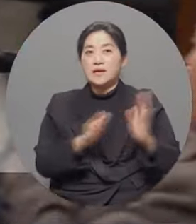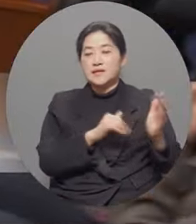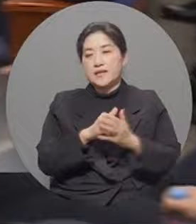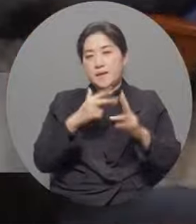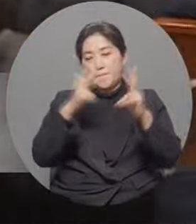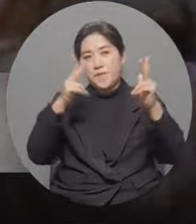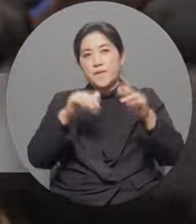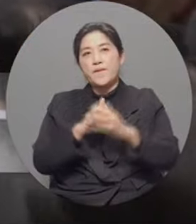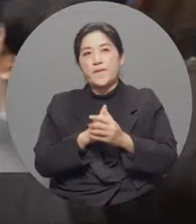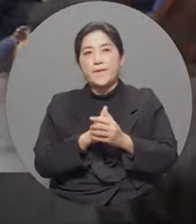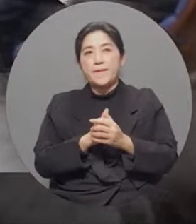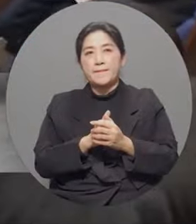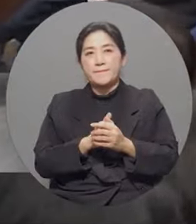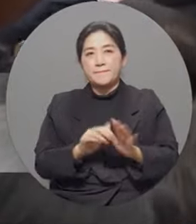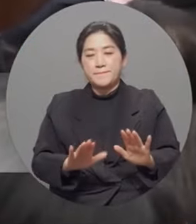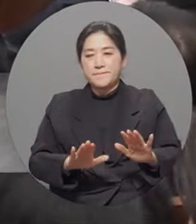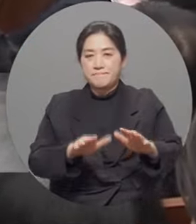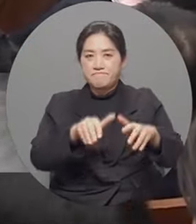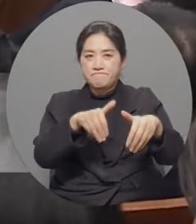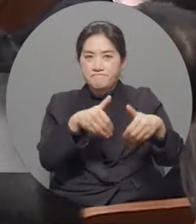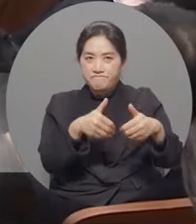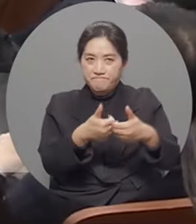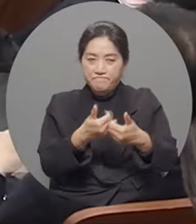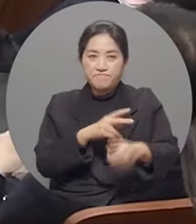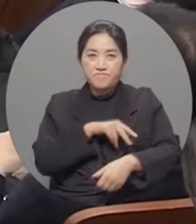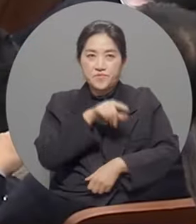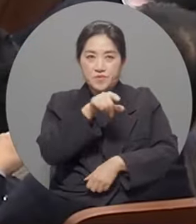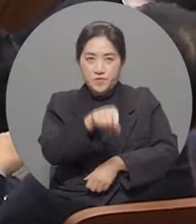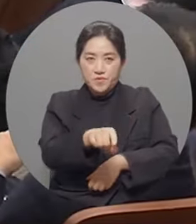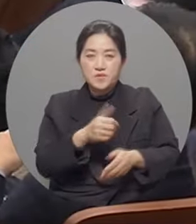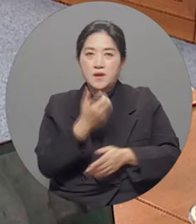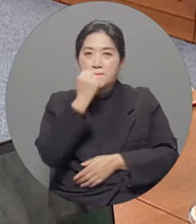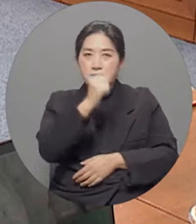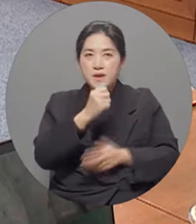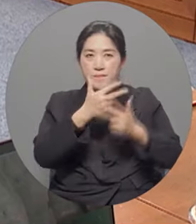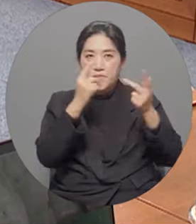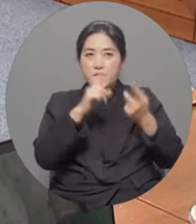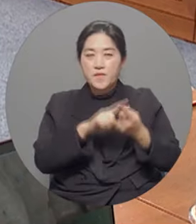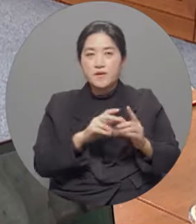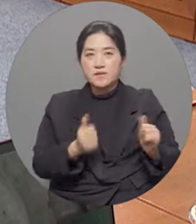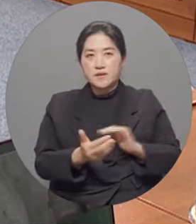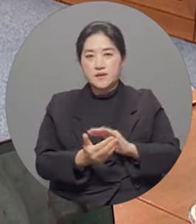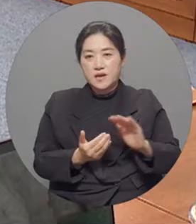이런 가운데 비명계 지역구에 도전한 친명계 인사들은 잇따라 예비 후보 심사에 통과했습니다.